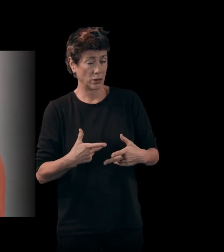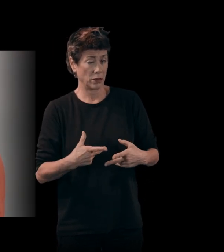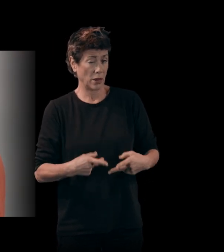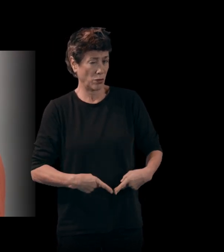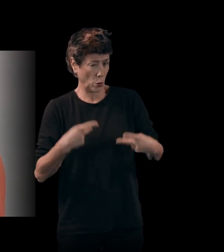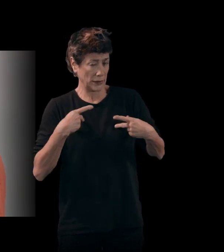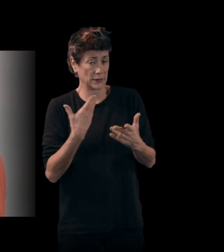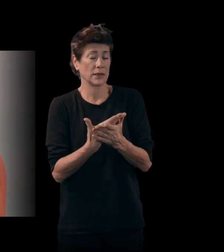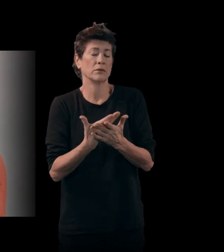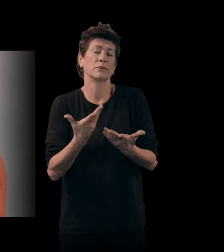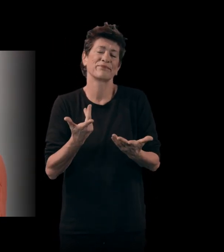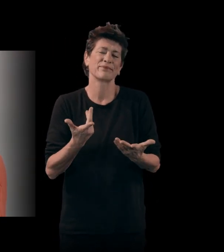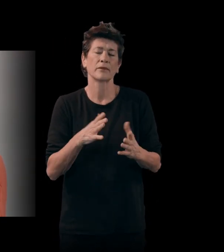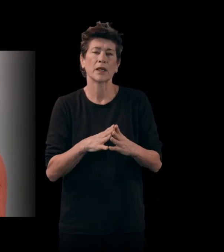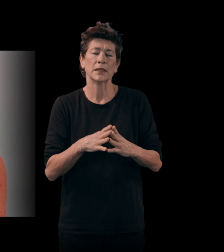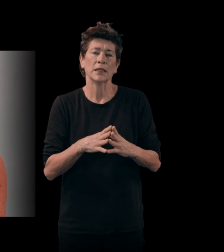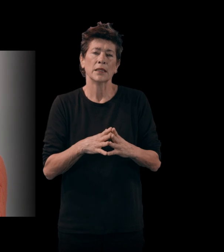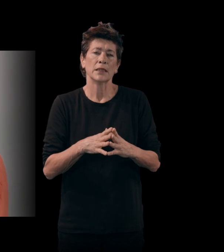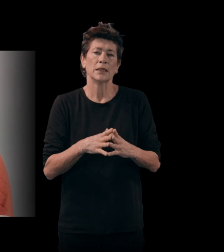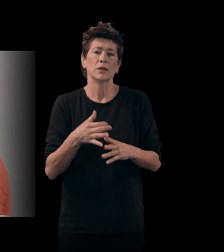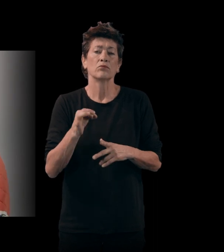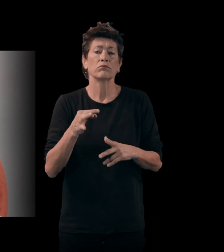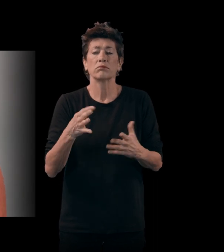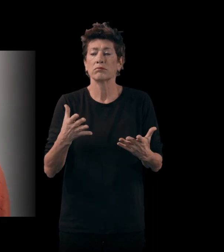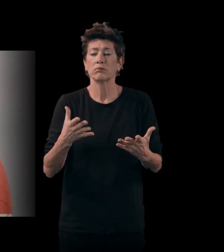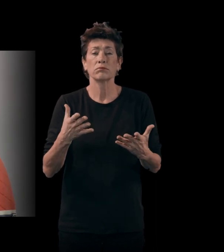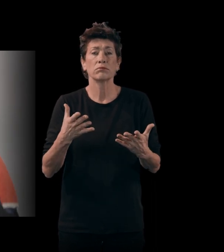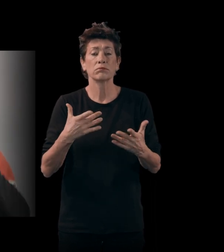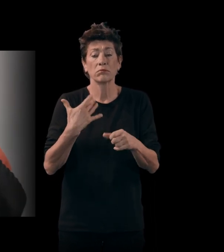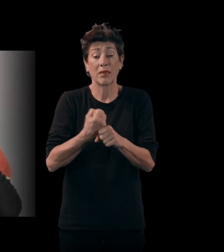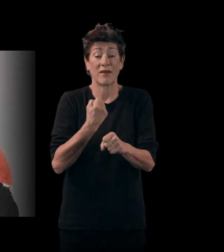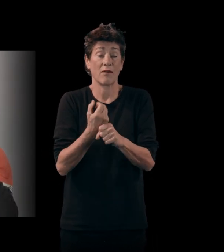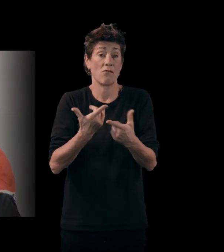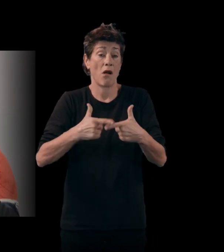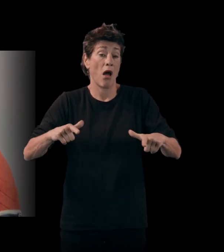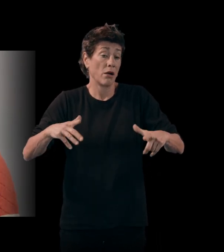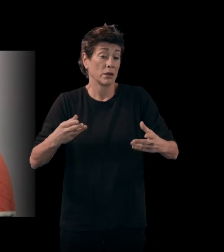L’idée, dans ce travail sur la langue, c’est un jeu.